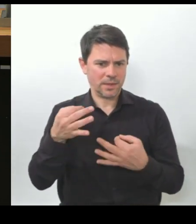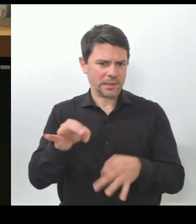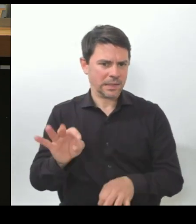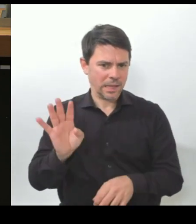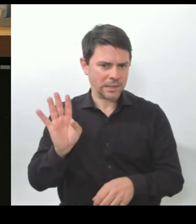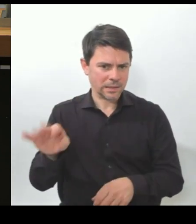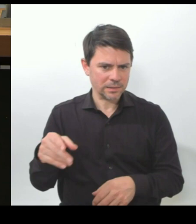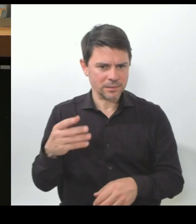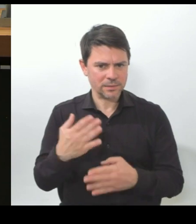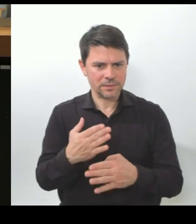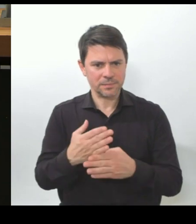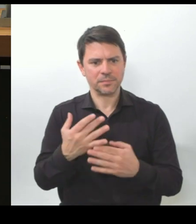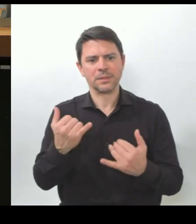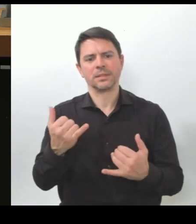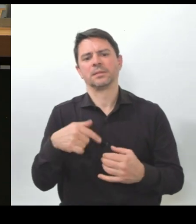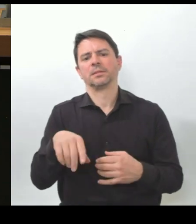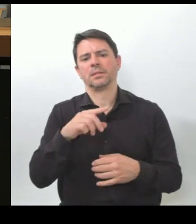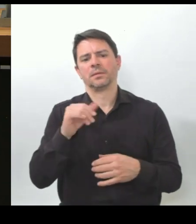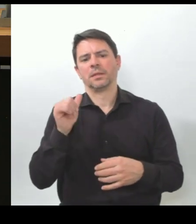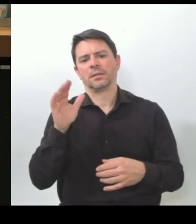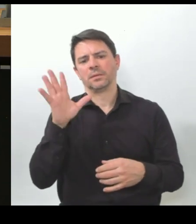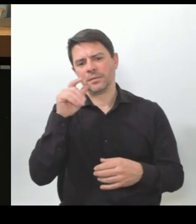oder nicht, der bekommt grün, so wird sein.